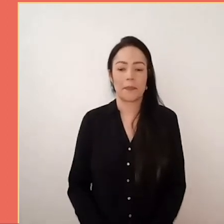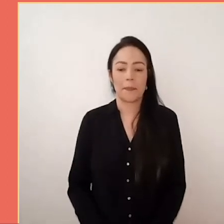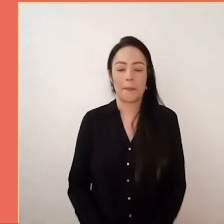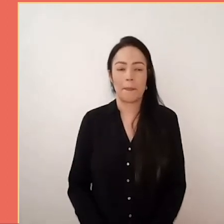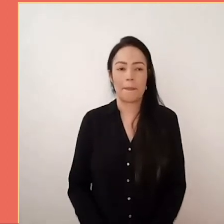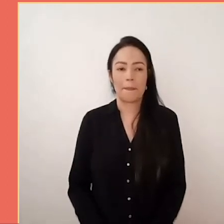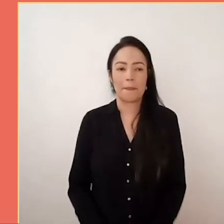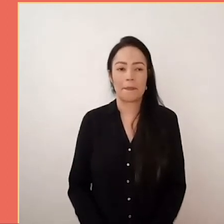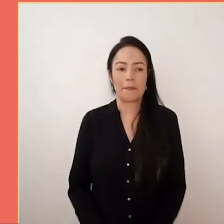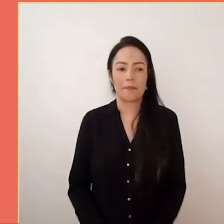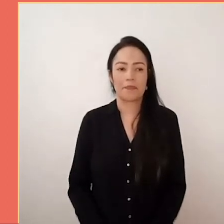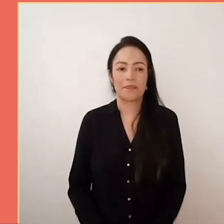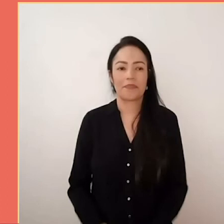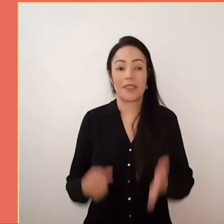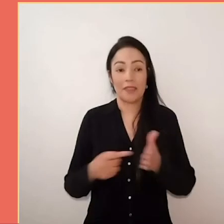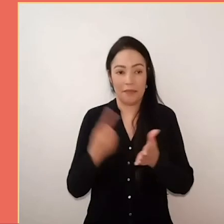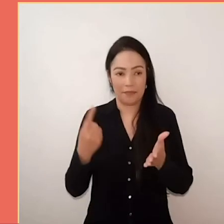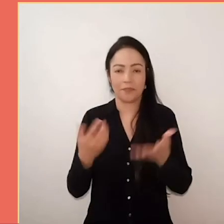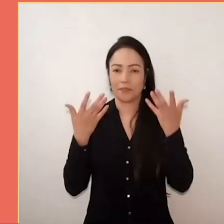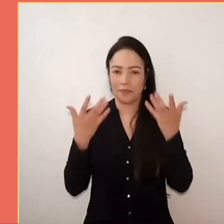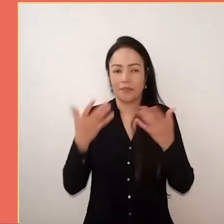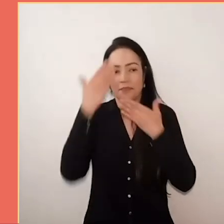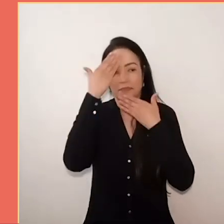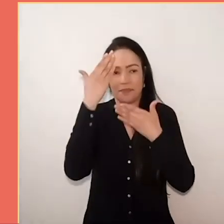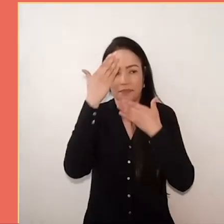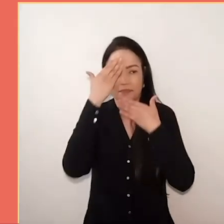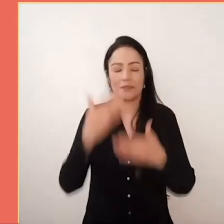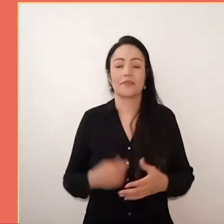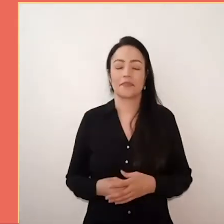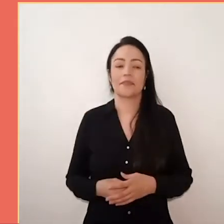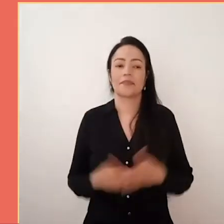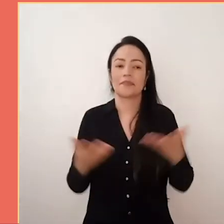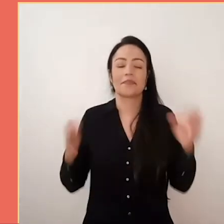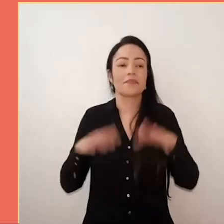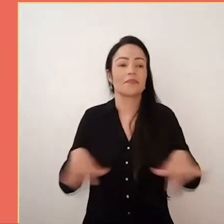Primeiramente eu quero agradecer, fazer parte de conversas como essa,